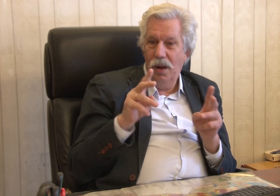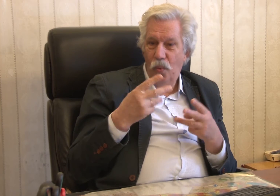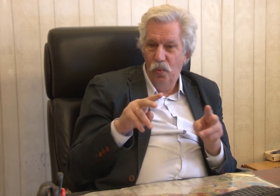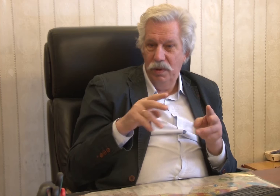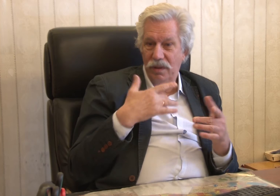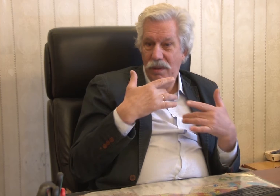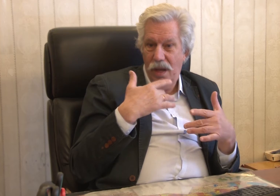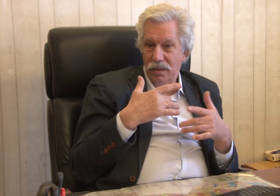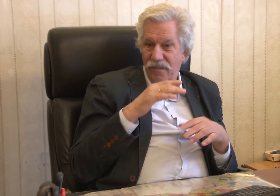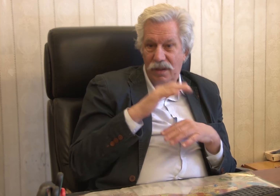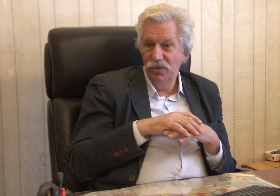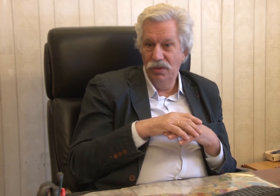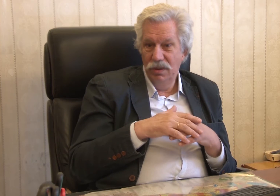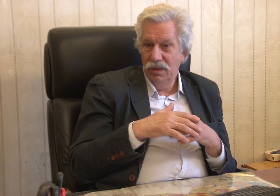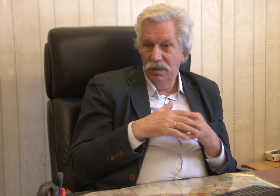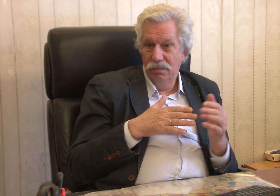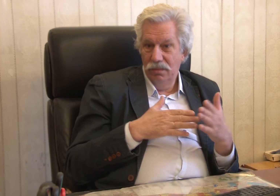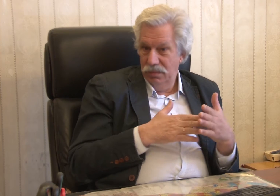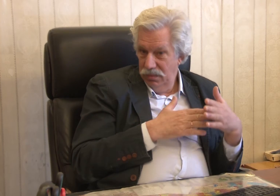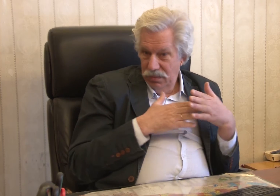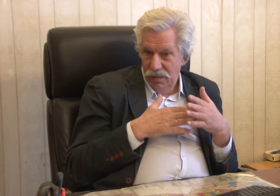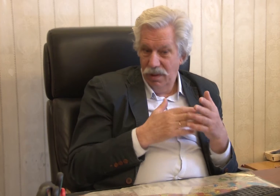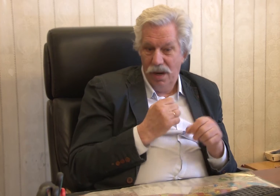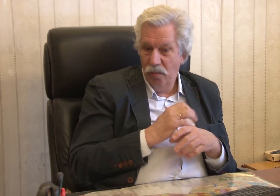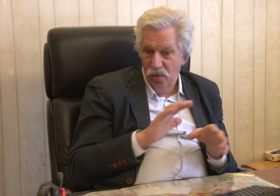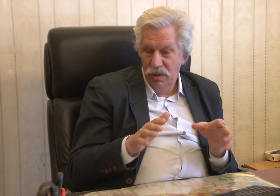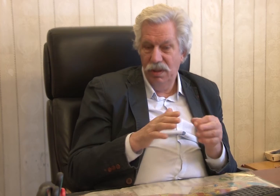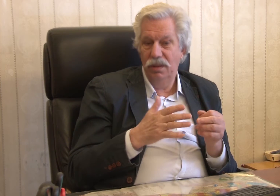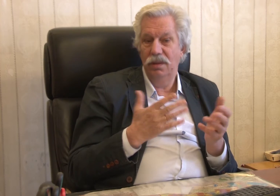ведь доступ глухих к клубам, театрам практически отсутствует.